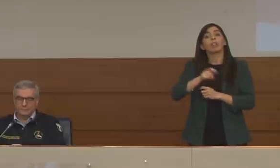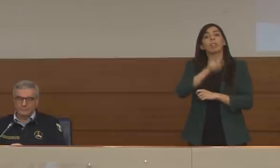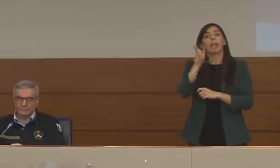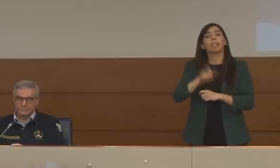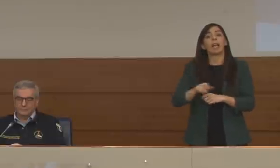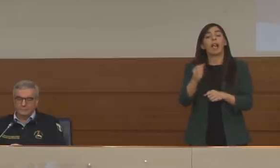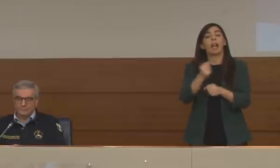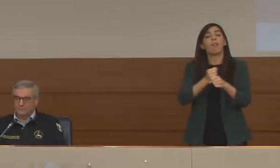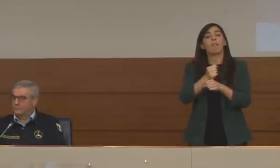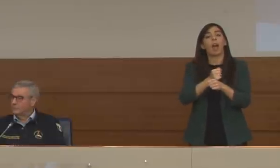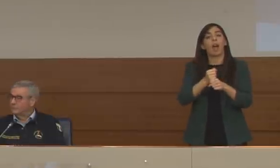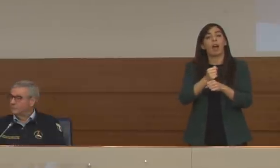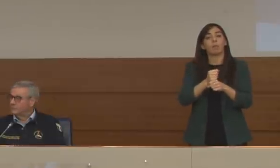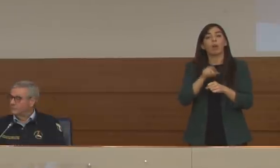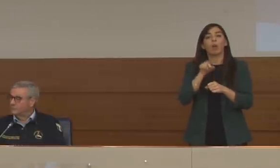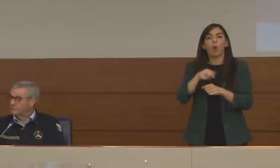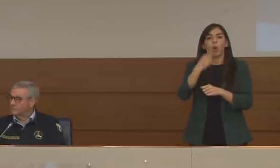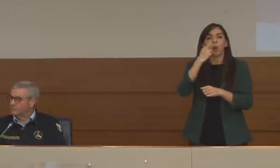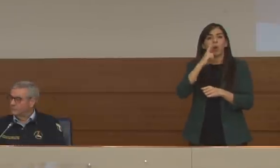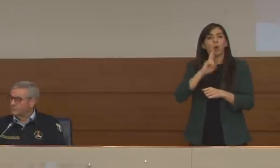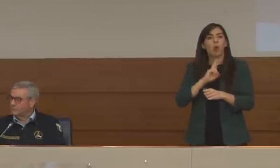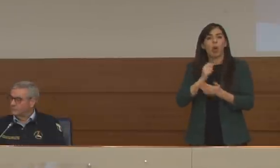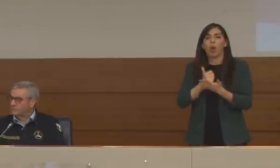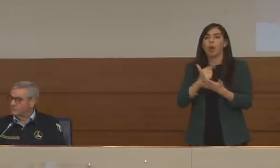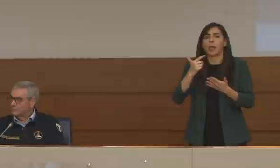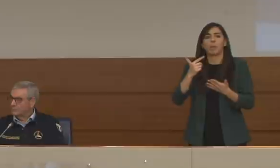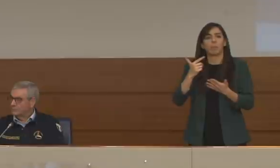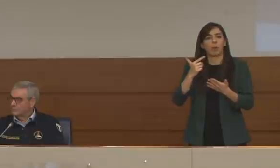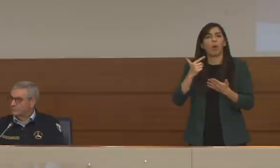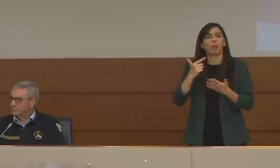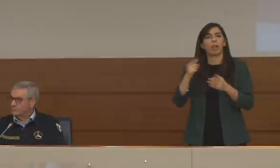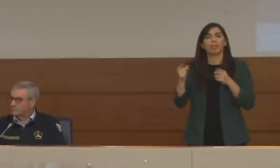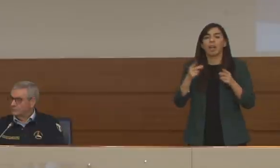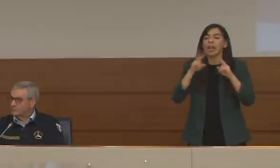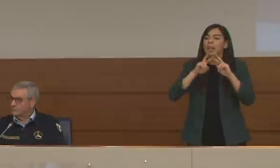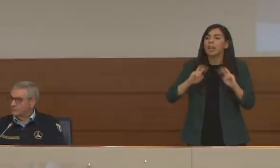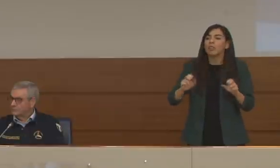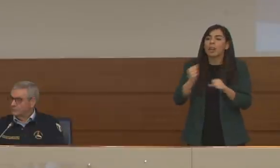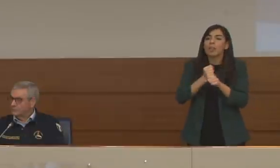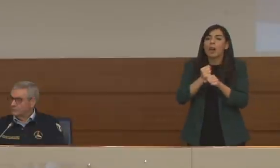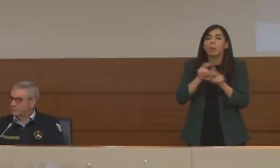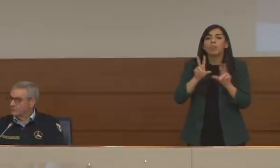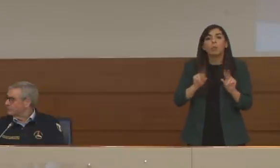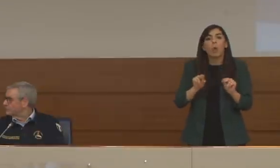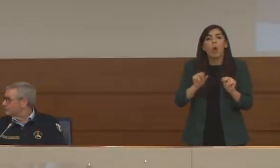responsabilità cruciali nella ricerca di nuovi farmaci e nuovi interventi per il